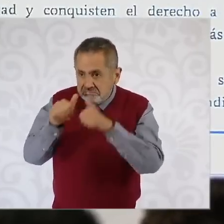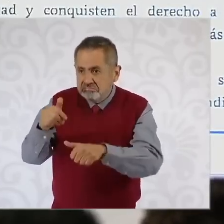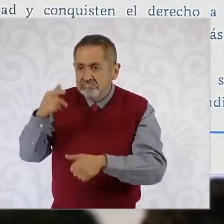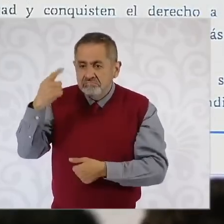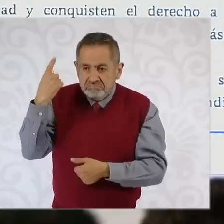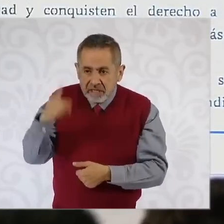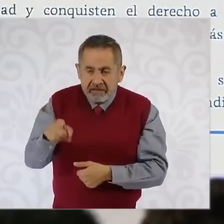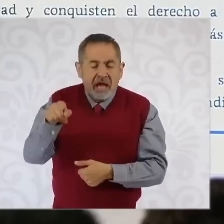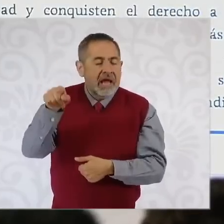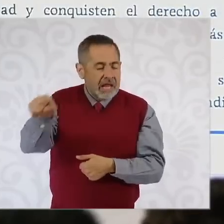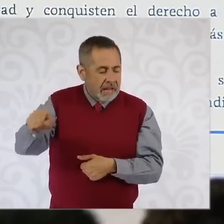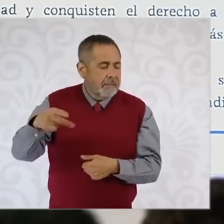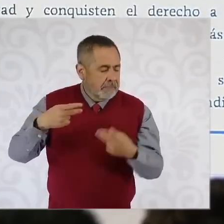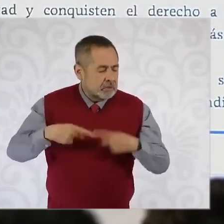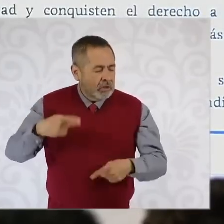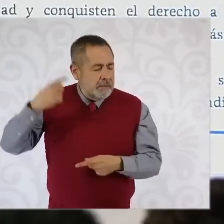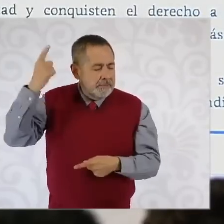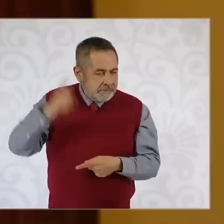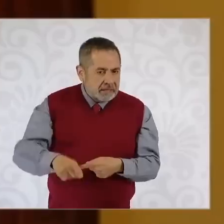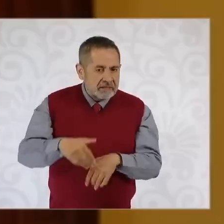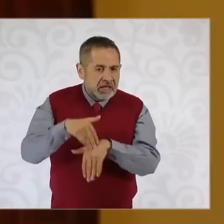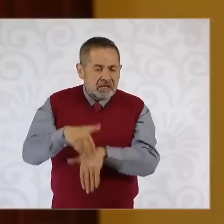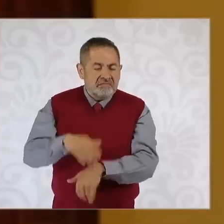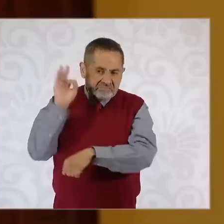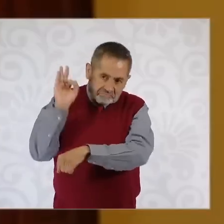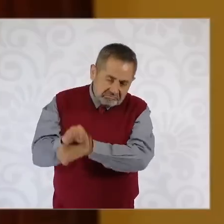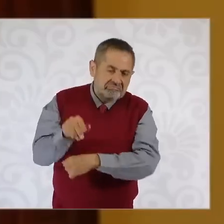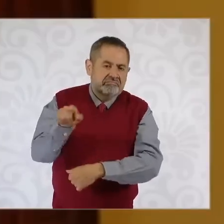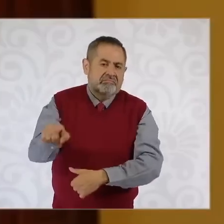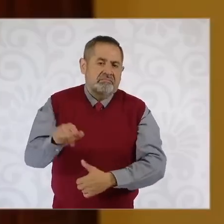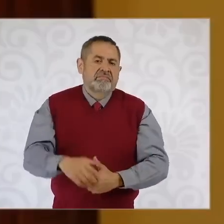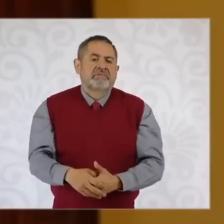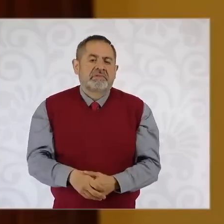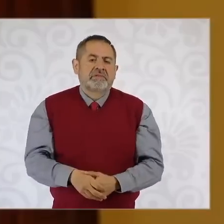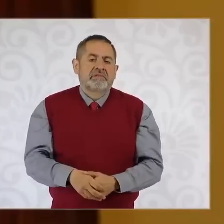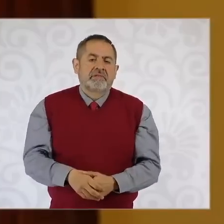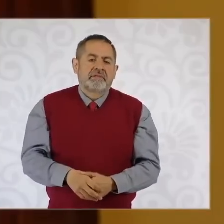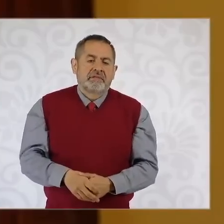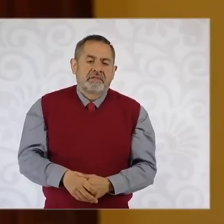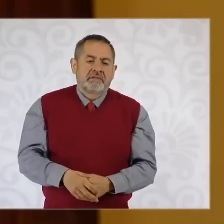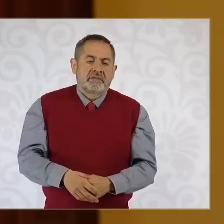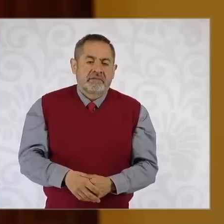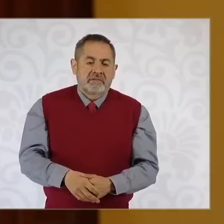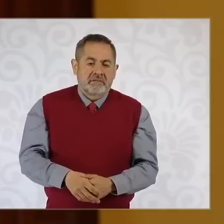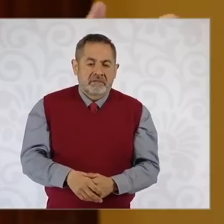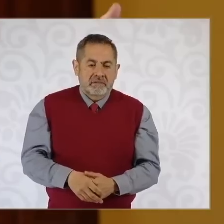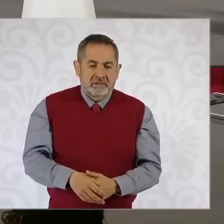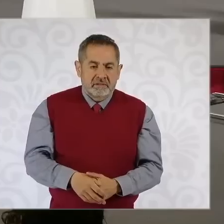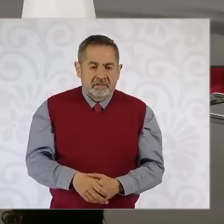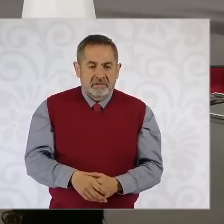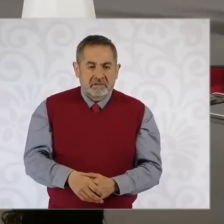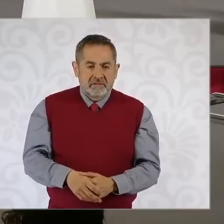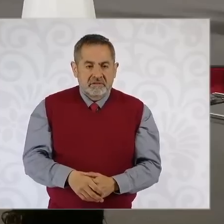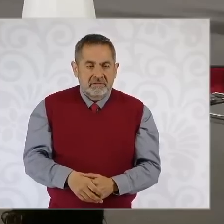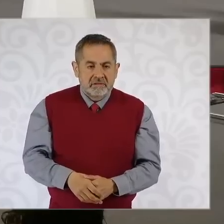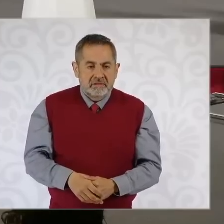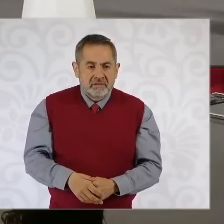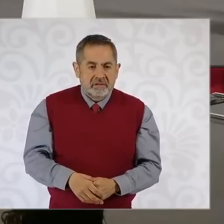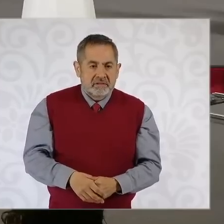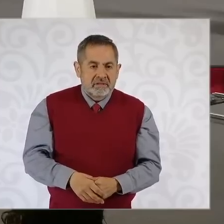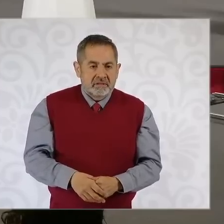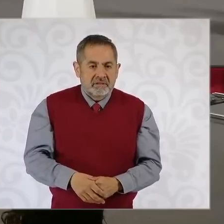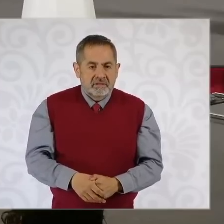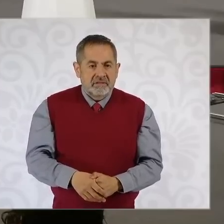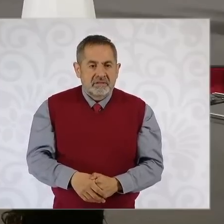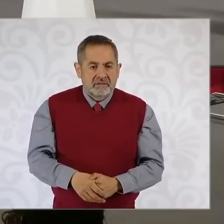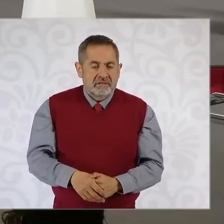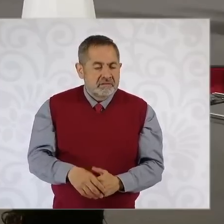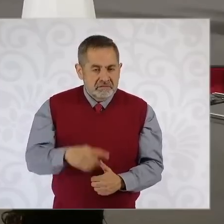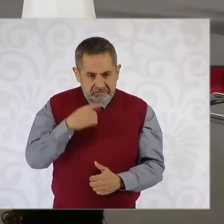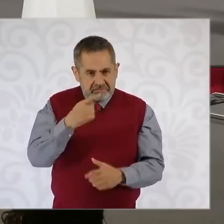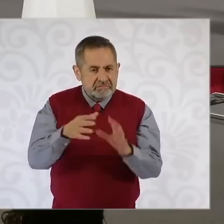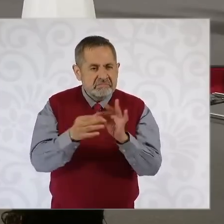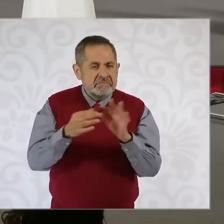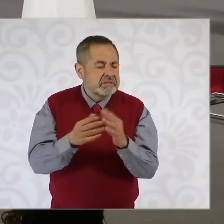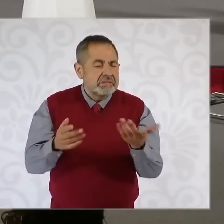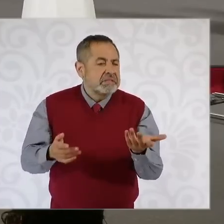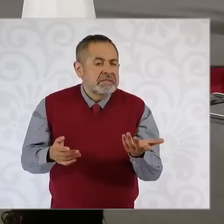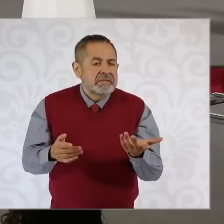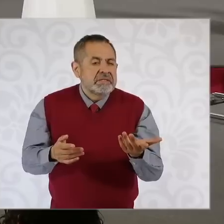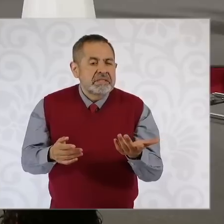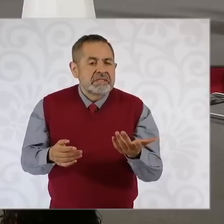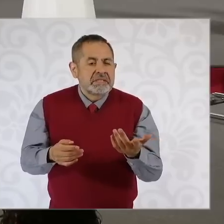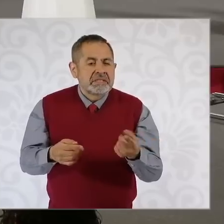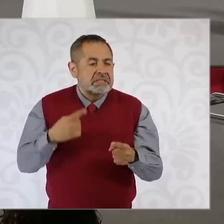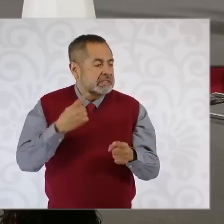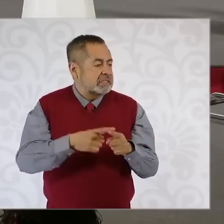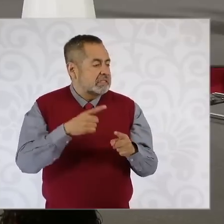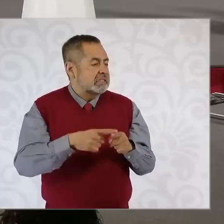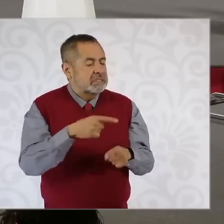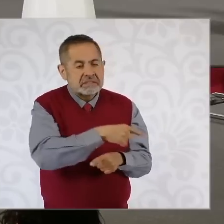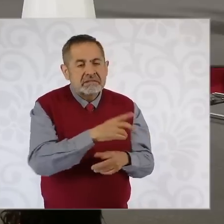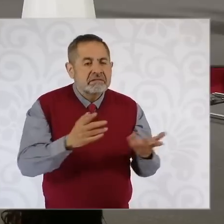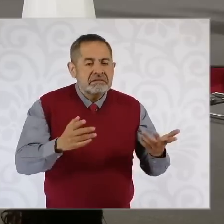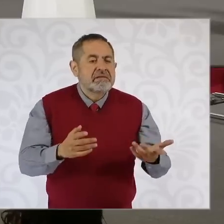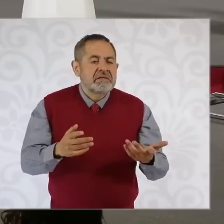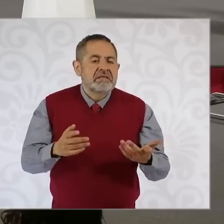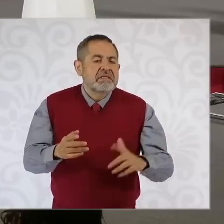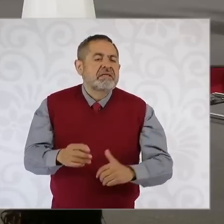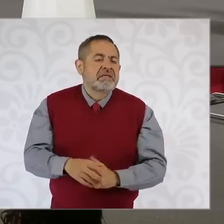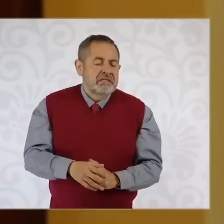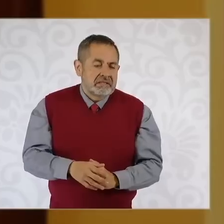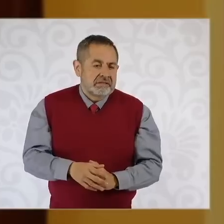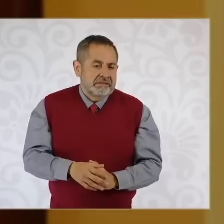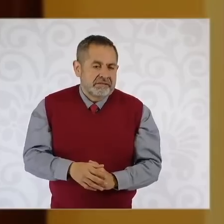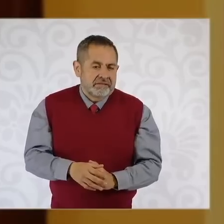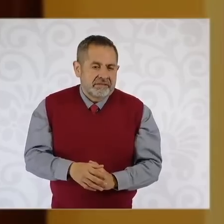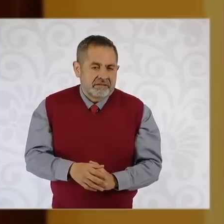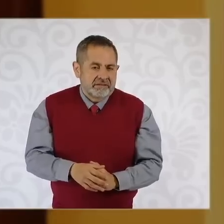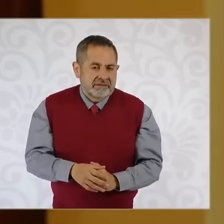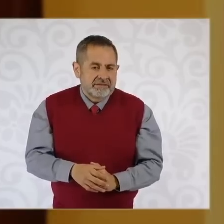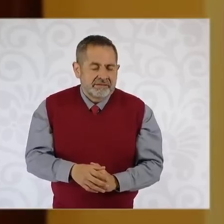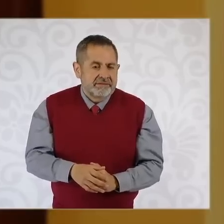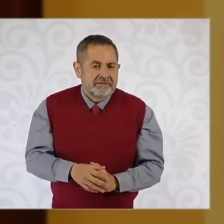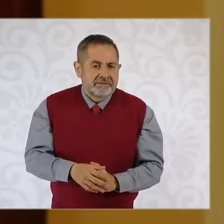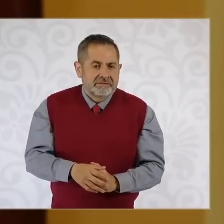soberanía y lo digo por Quiénes son los que hablan desde el principio de que se